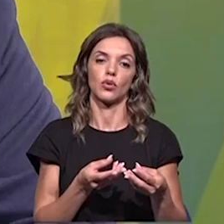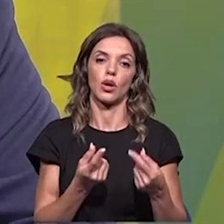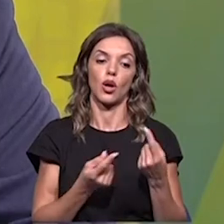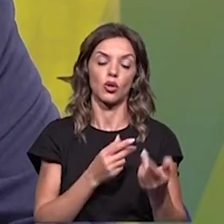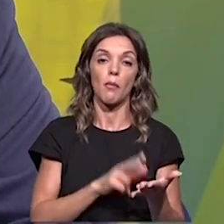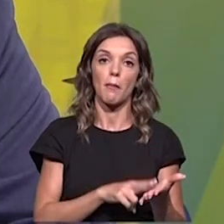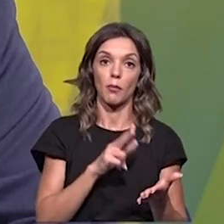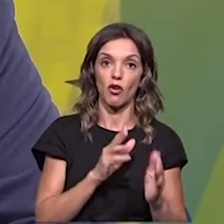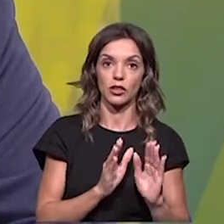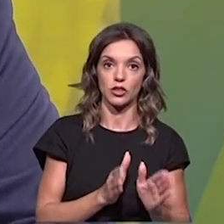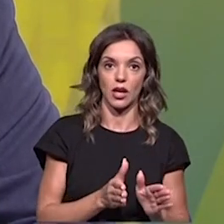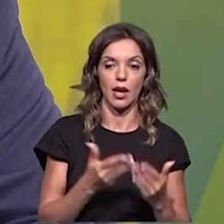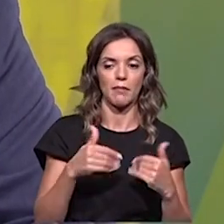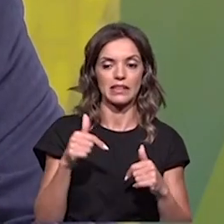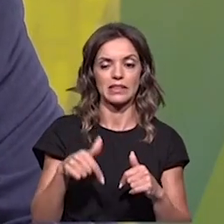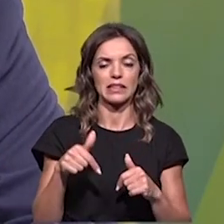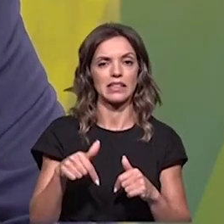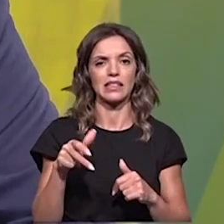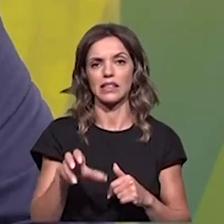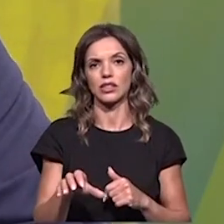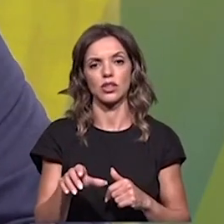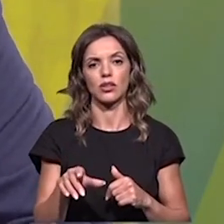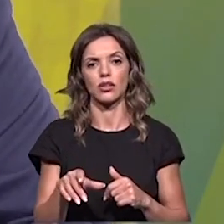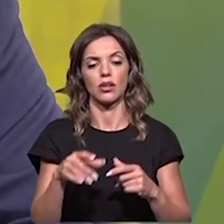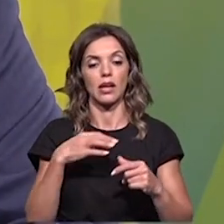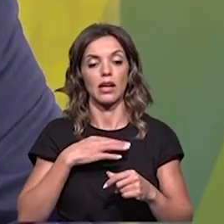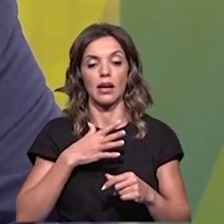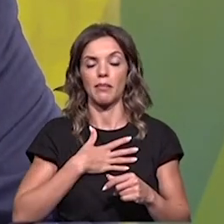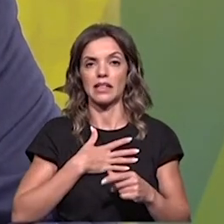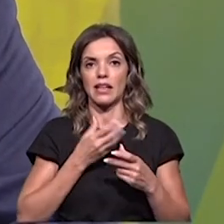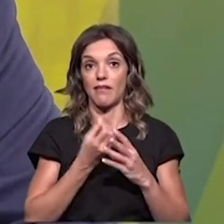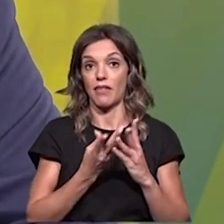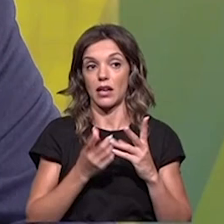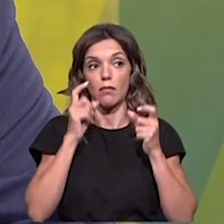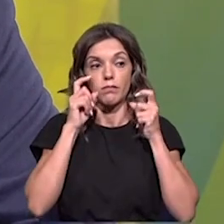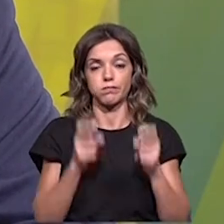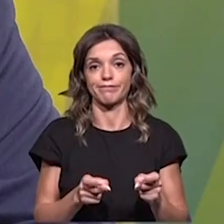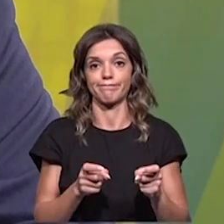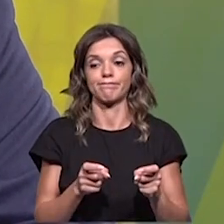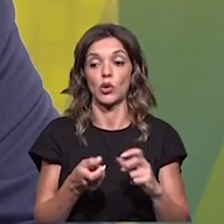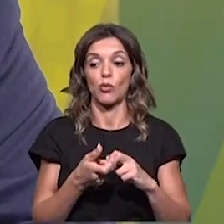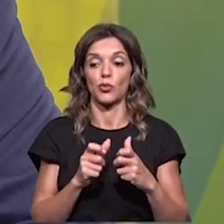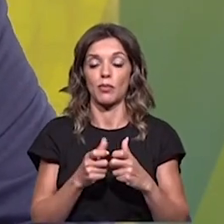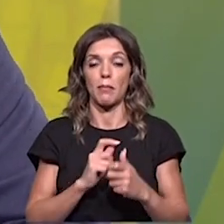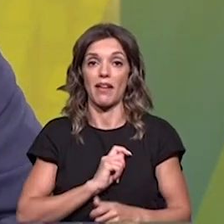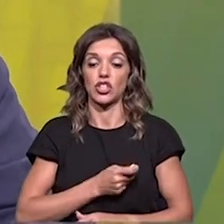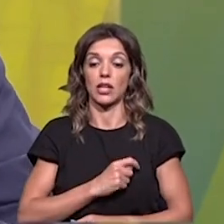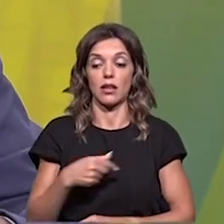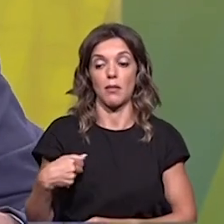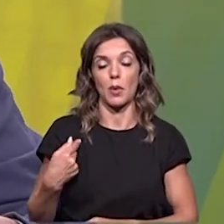Nós aqui, na nossa região, nós assistimos ao monopólio de diversas empresas. E o problema dessa fiscalidade própria, na nossa região,